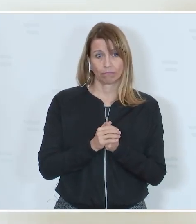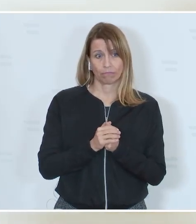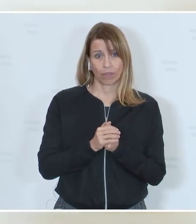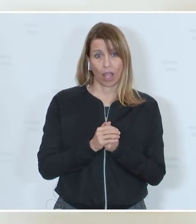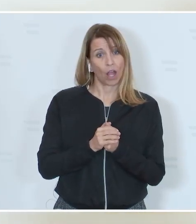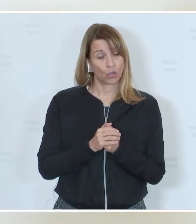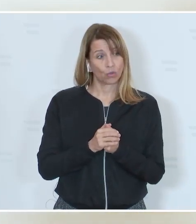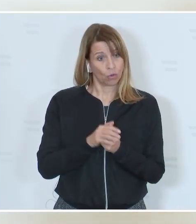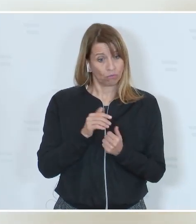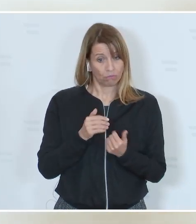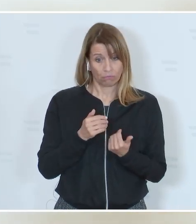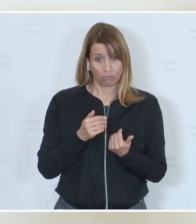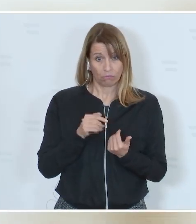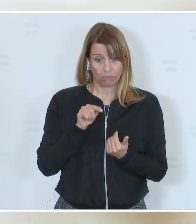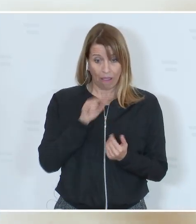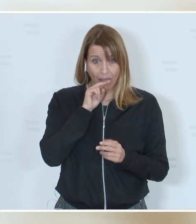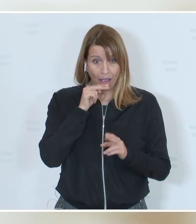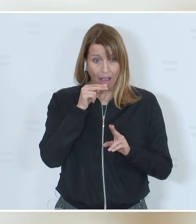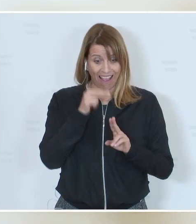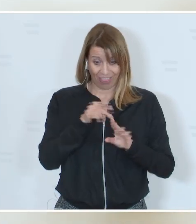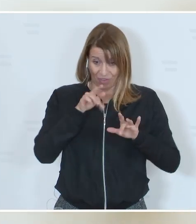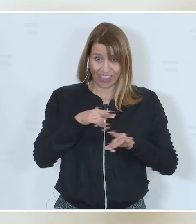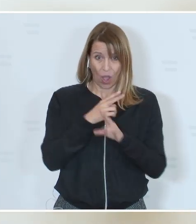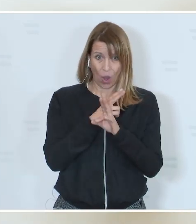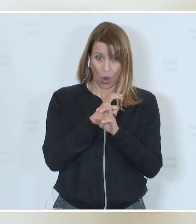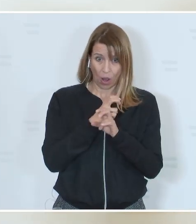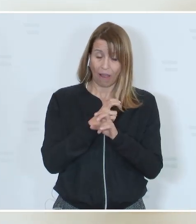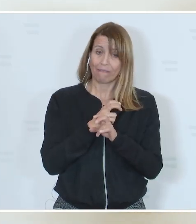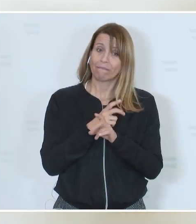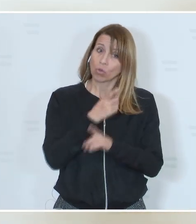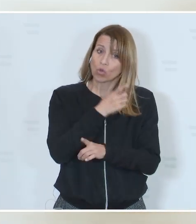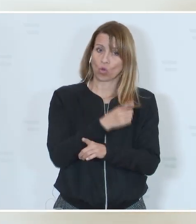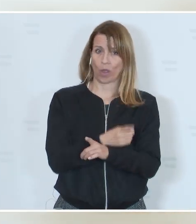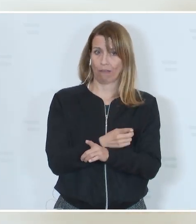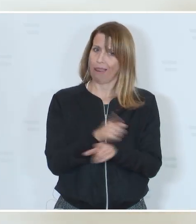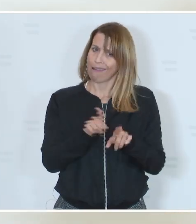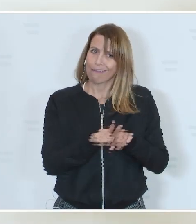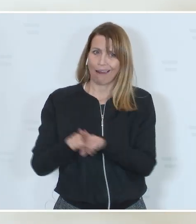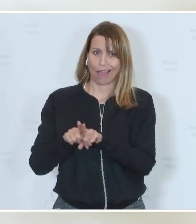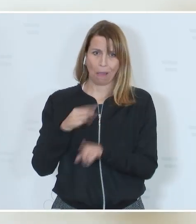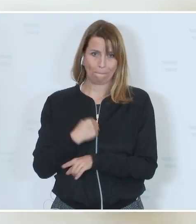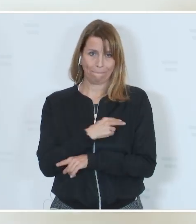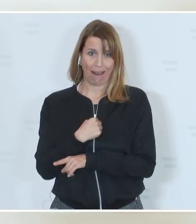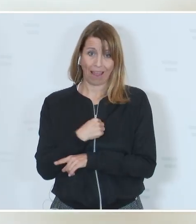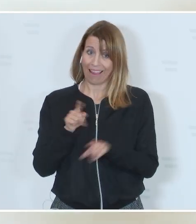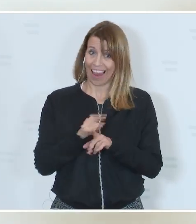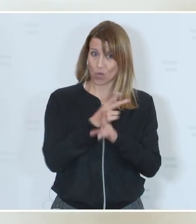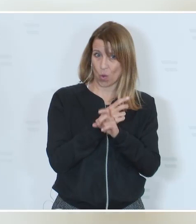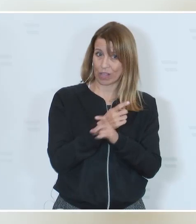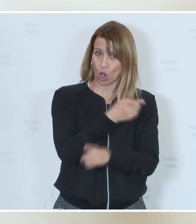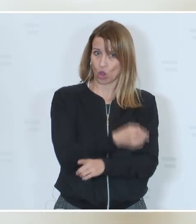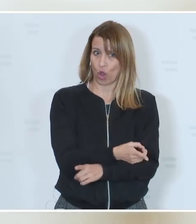das so wie Malta bündnisfrei und neutral ist. Österreich ist ja neutral. Das kommt von dem